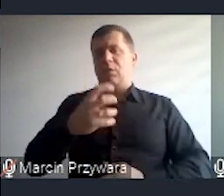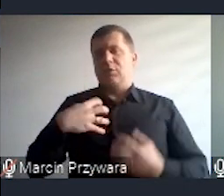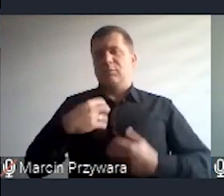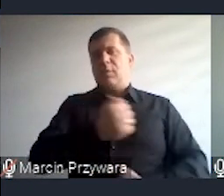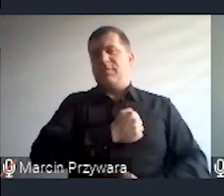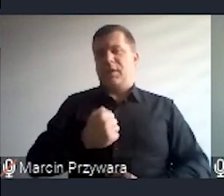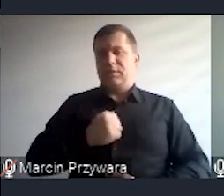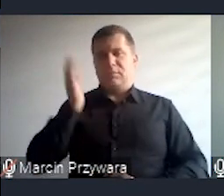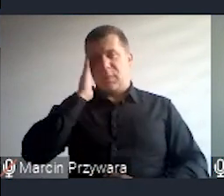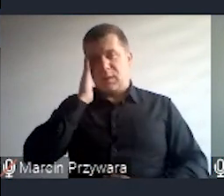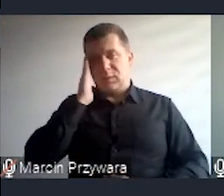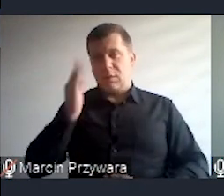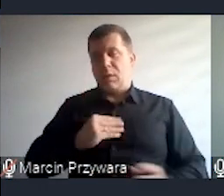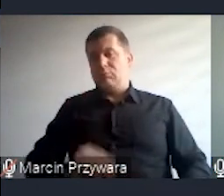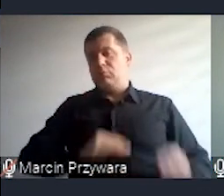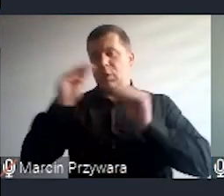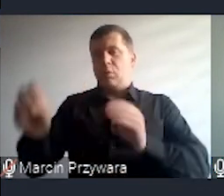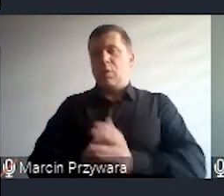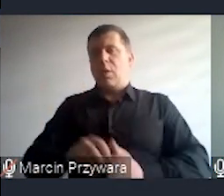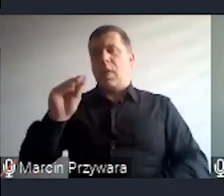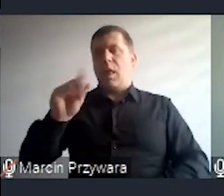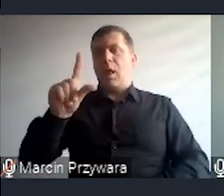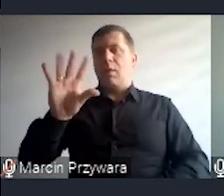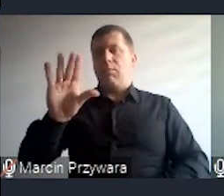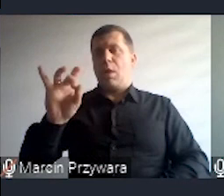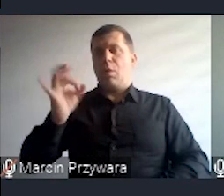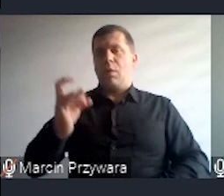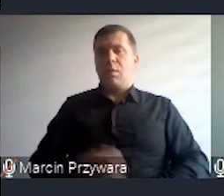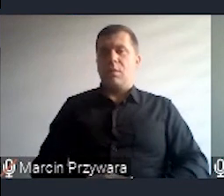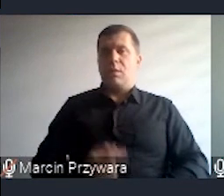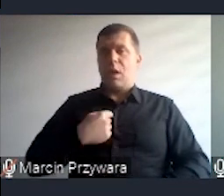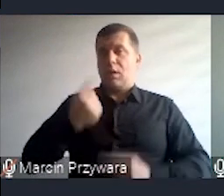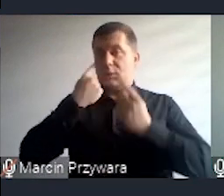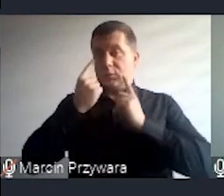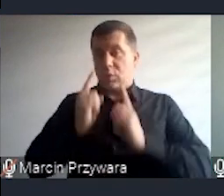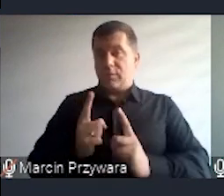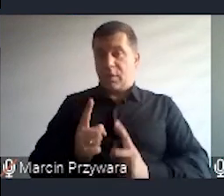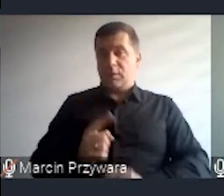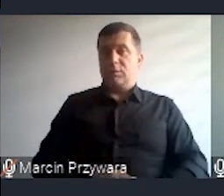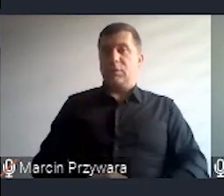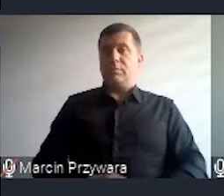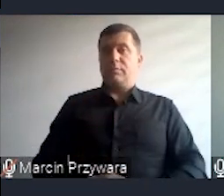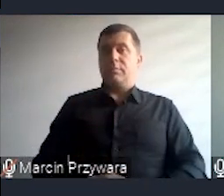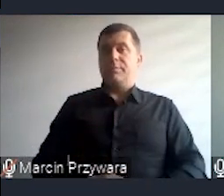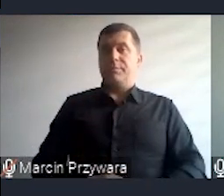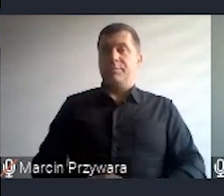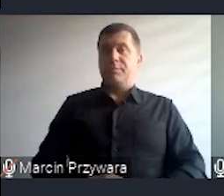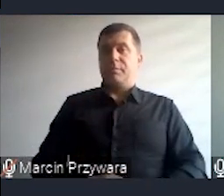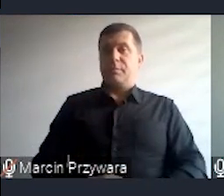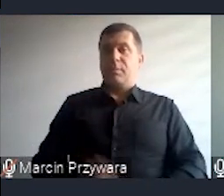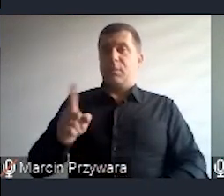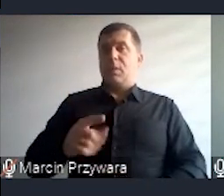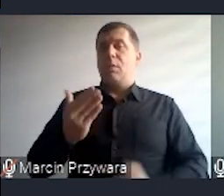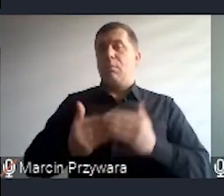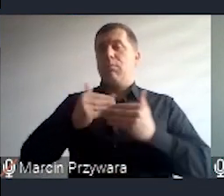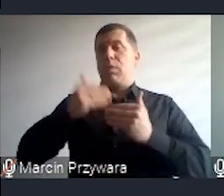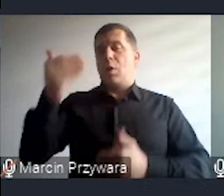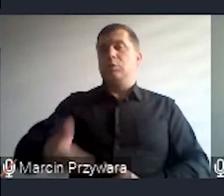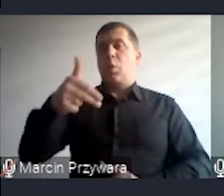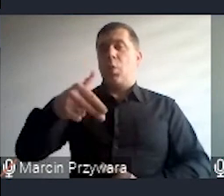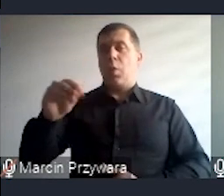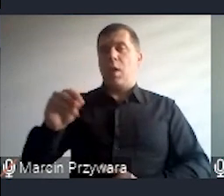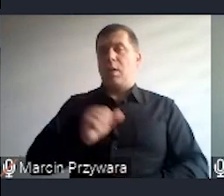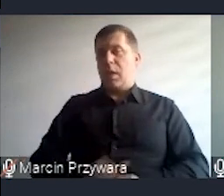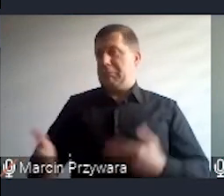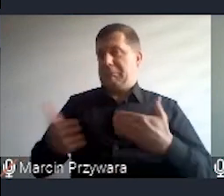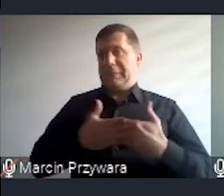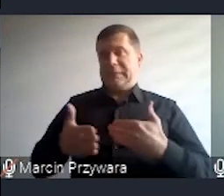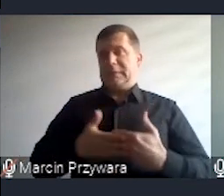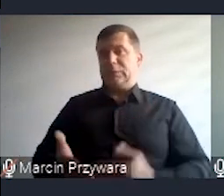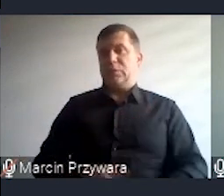ale jak półtora roku temu przeniosłem się do Elbląga to zauważyłem, że teren poza Unią Europejską znajduje się stosunkowo blisko.